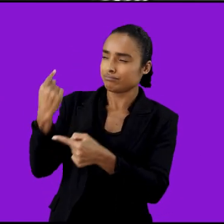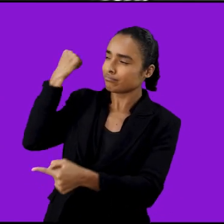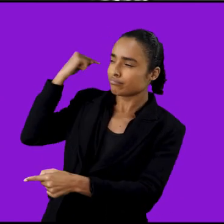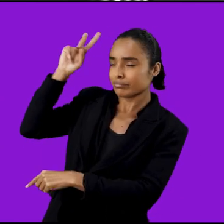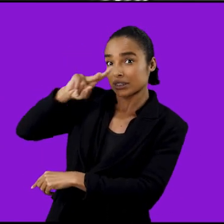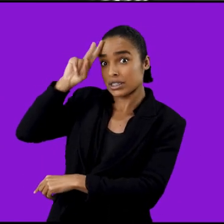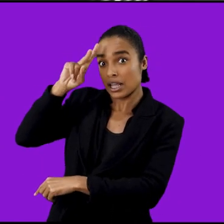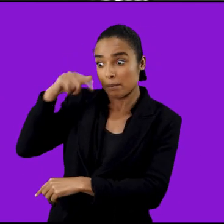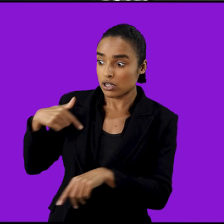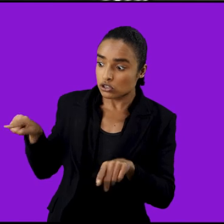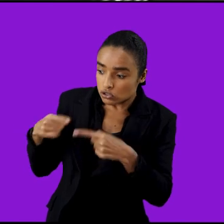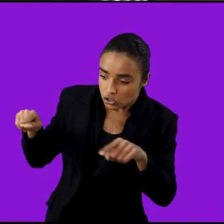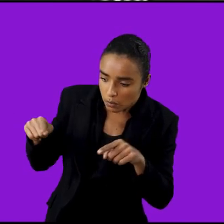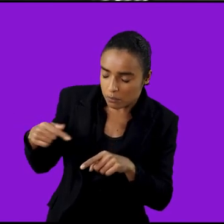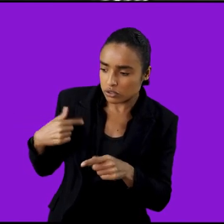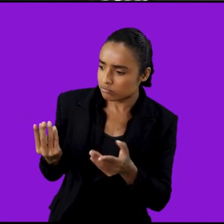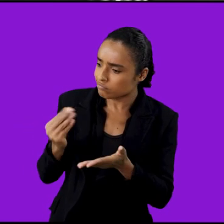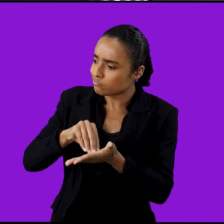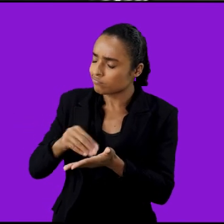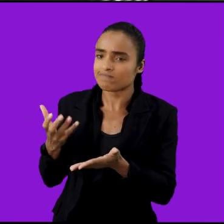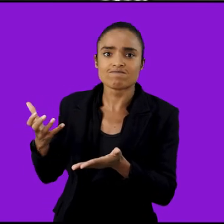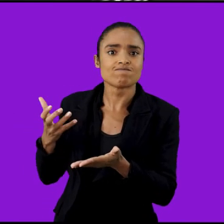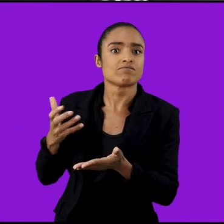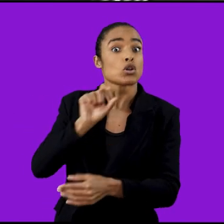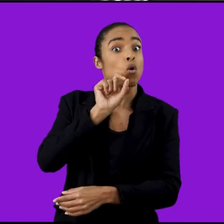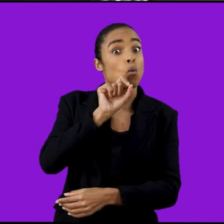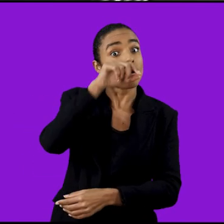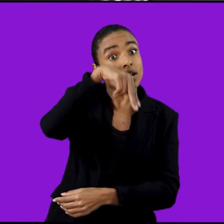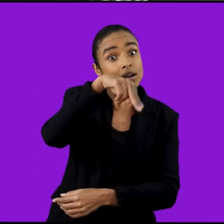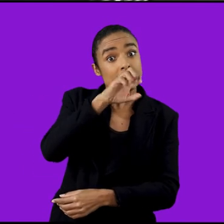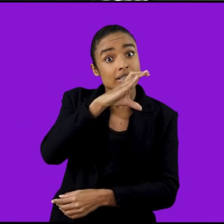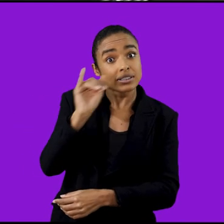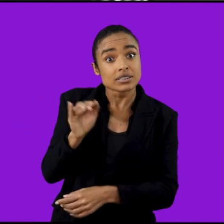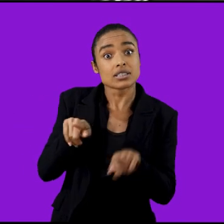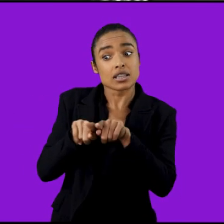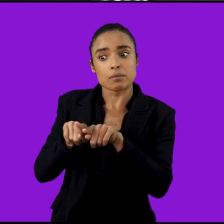resgatar muito disso também na minha música. Mas, o que a Leci e o Hood fizeram ali, pra